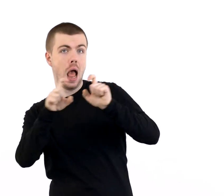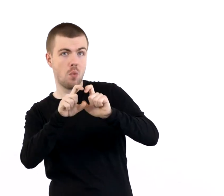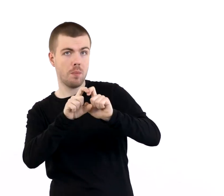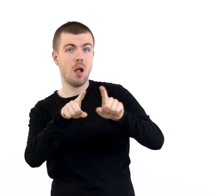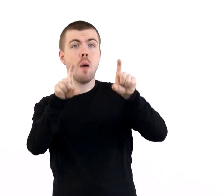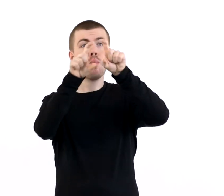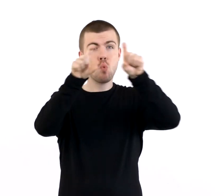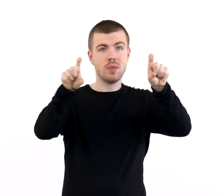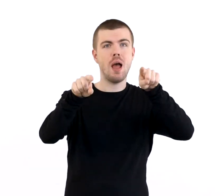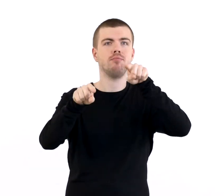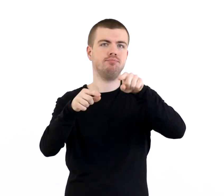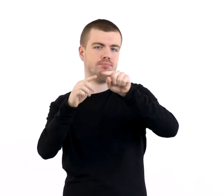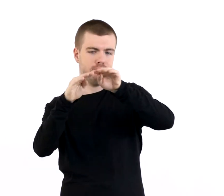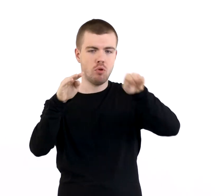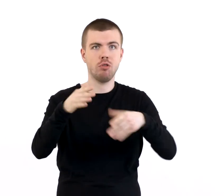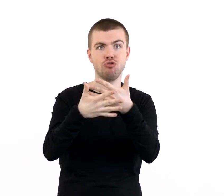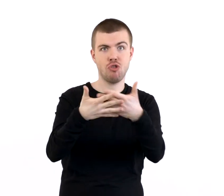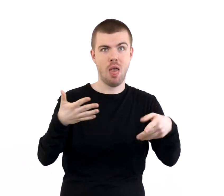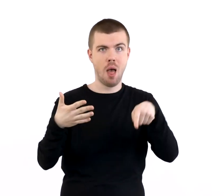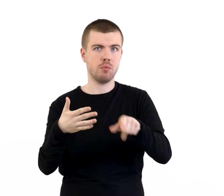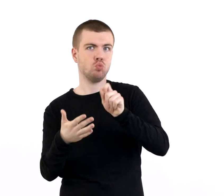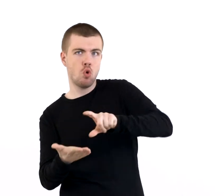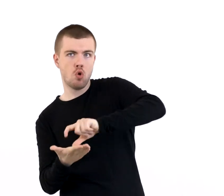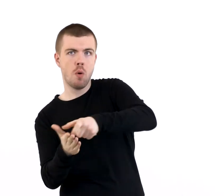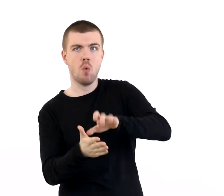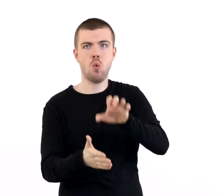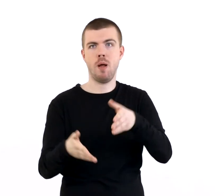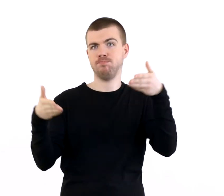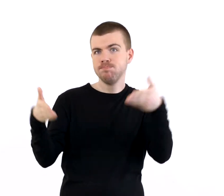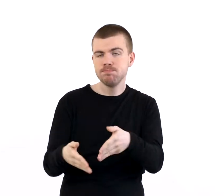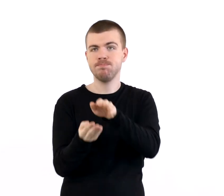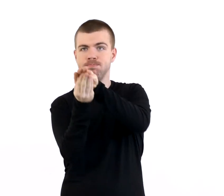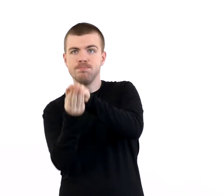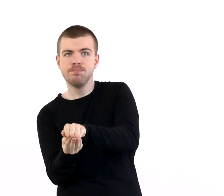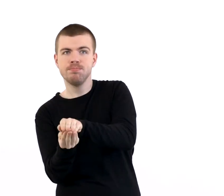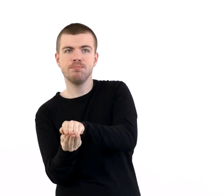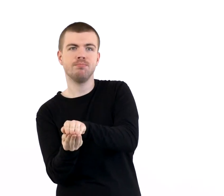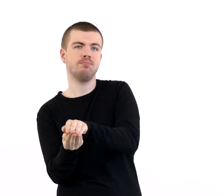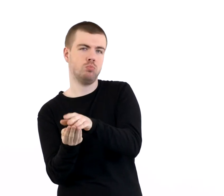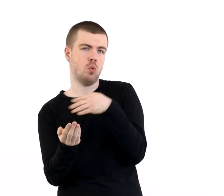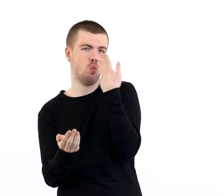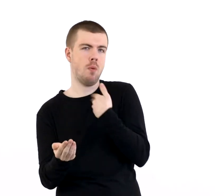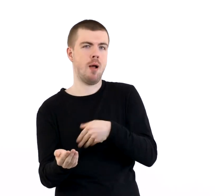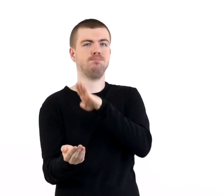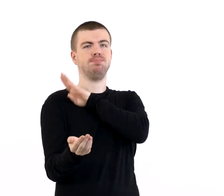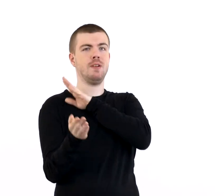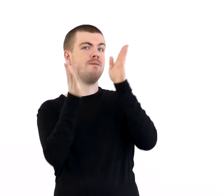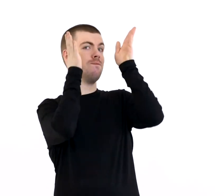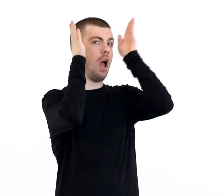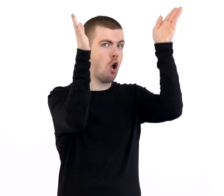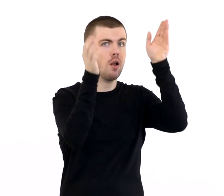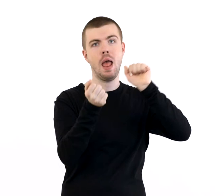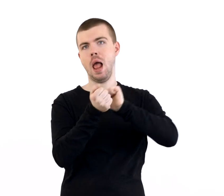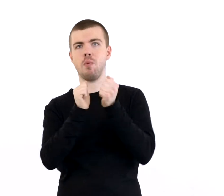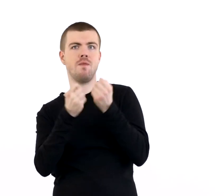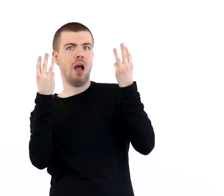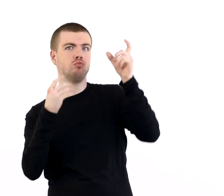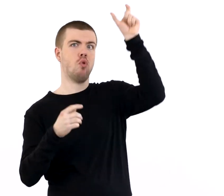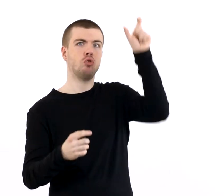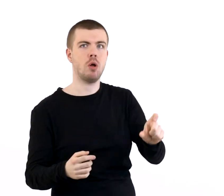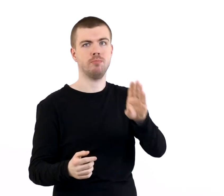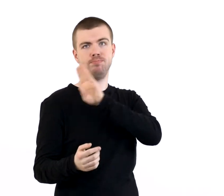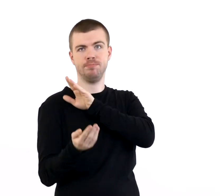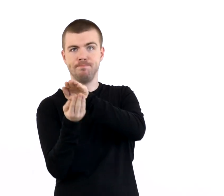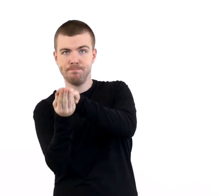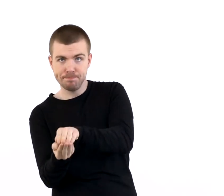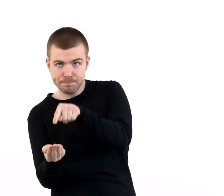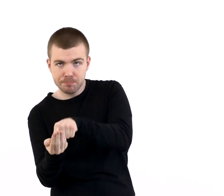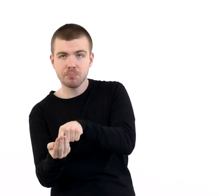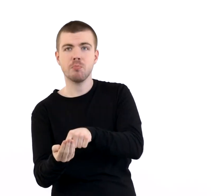Komora grobowa z mumią zmarłego faraona lub dostojnika w sarkofagu znajdowała się pod ziemią.